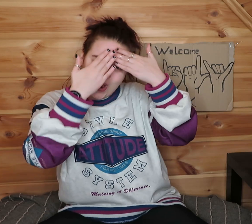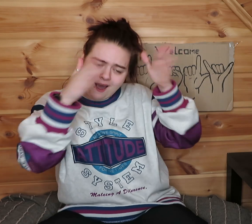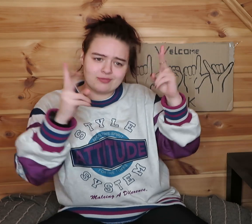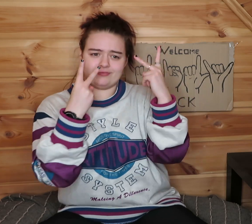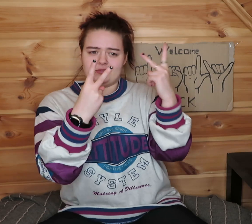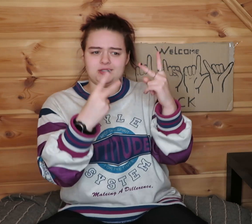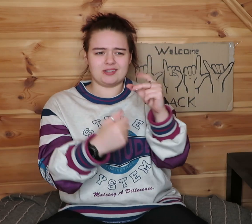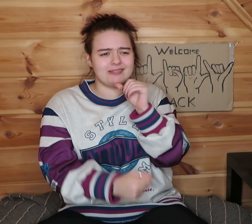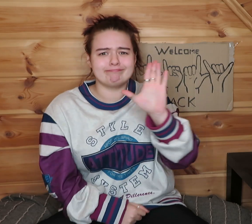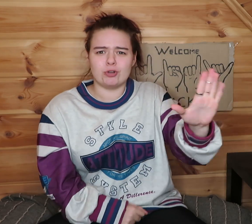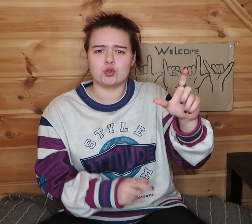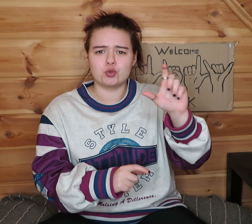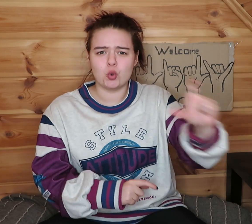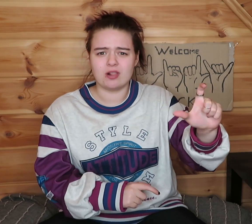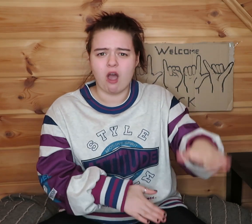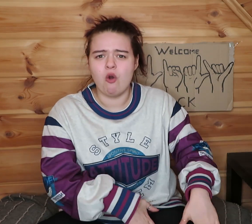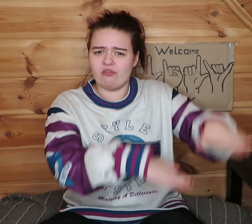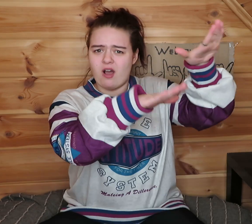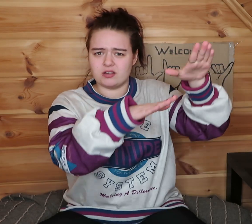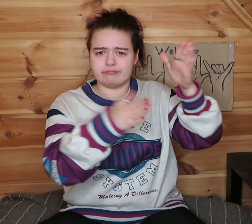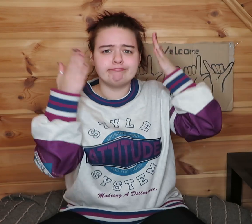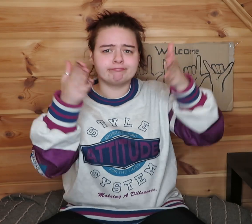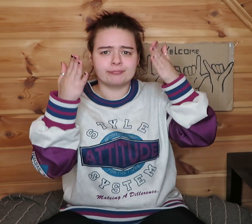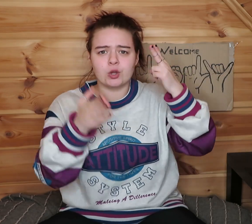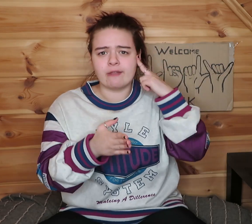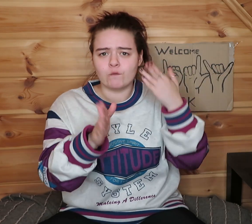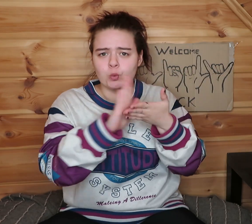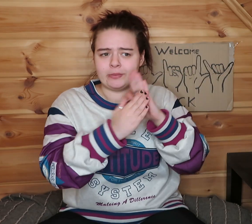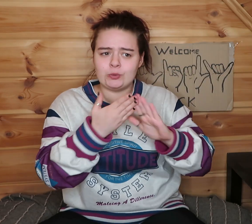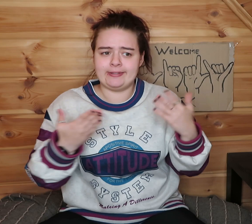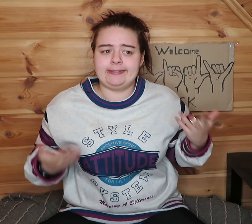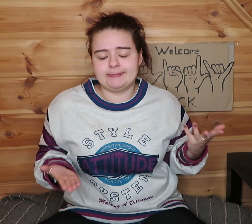Wir sie tolerieren und sehen, dass es nicht ihre Schuld ist, dass sie ohne dem Wissen der gehörlosen Community aufgewachsen sind.